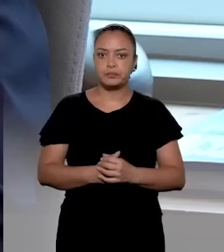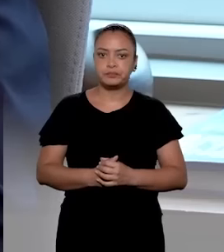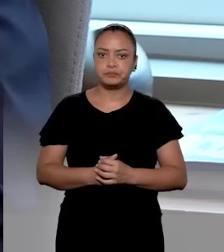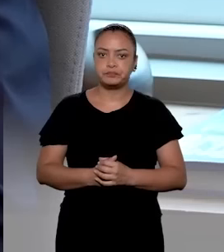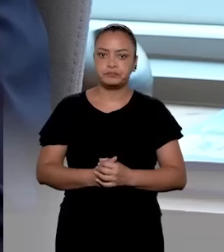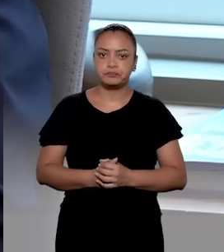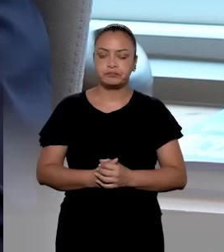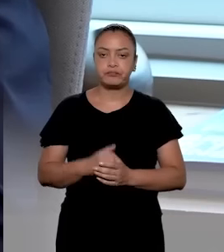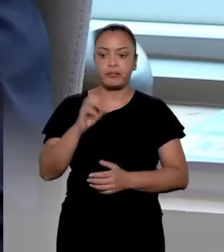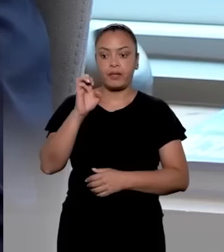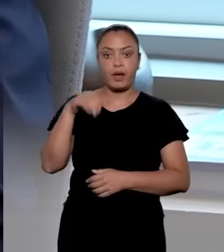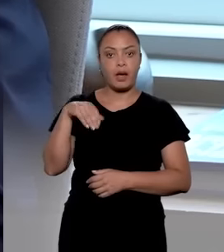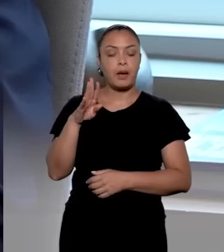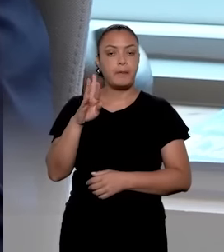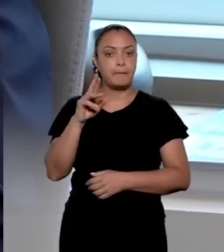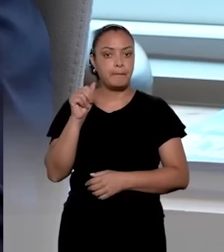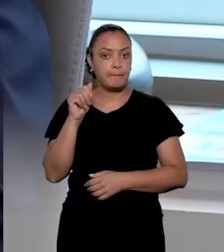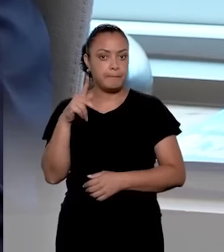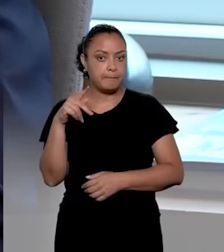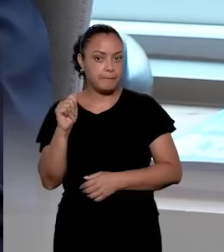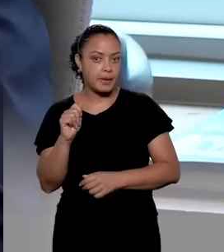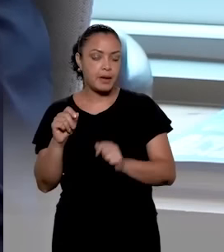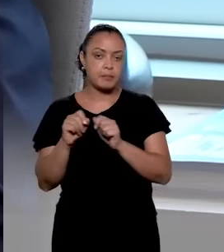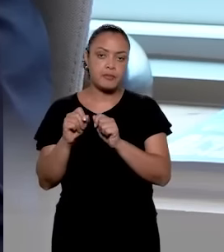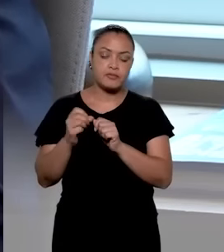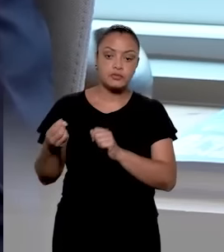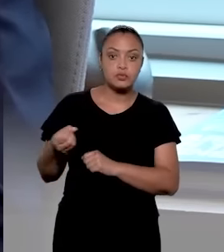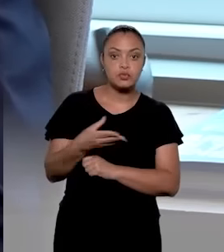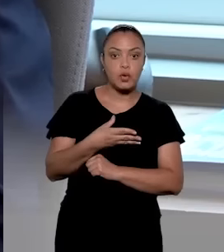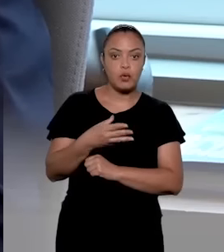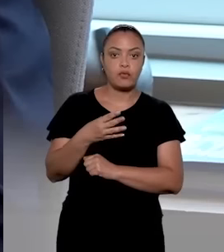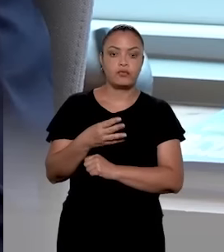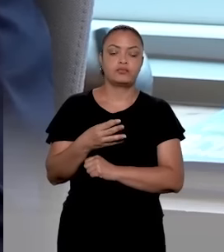a Embrapa desenvolveu uma variedade nova de trigo que pode ser cultivada no cerrado também,